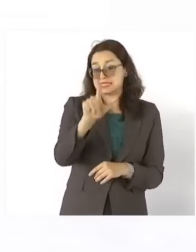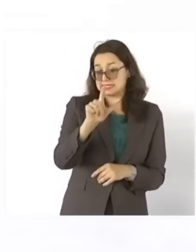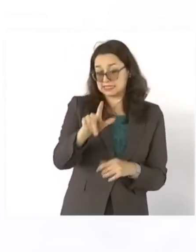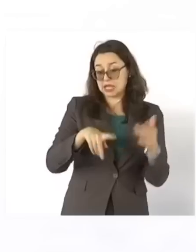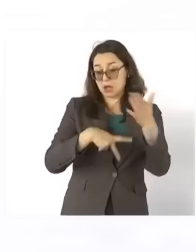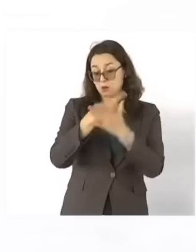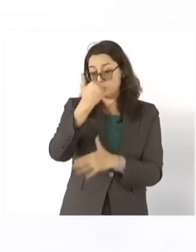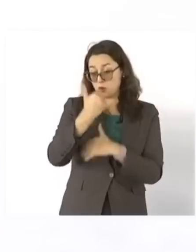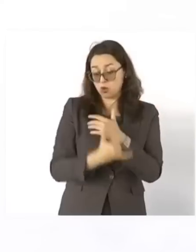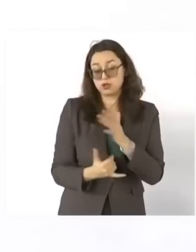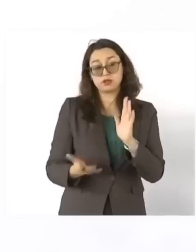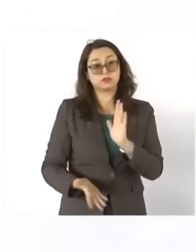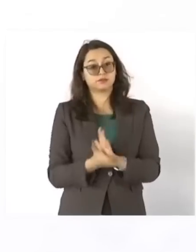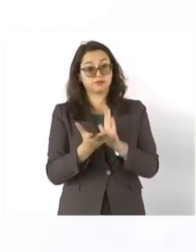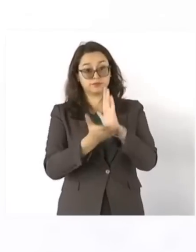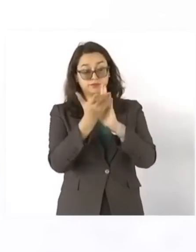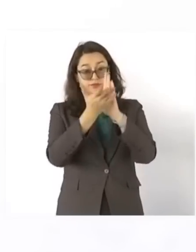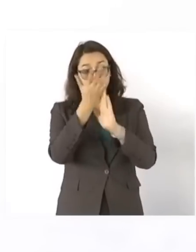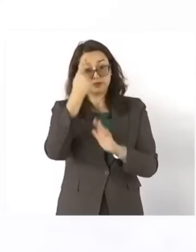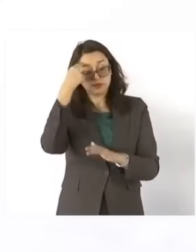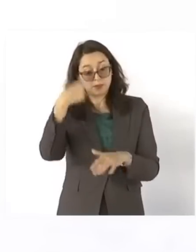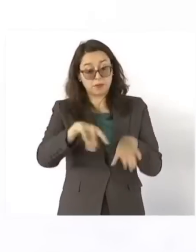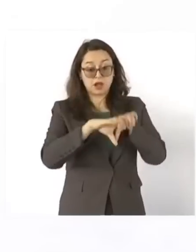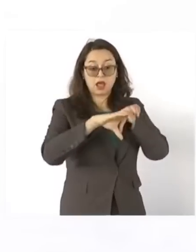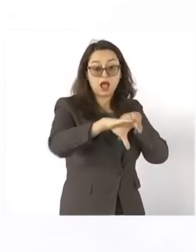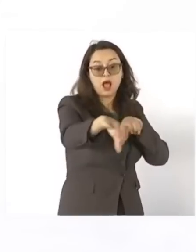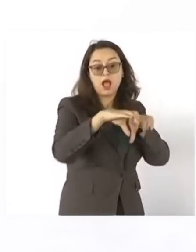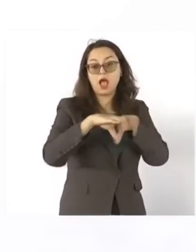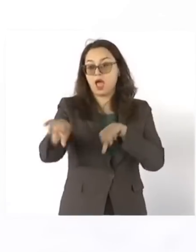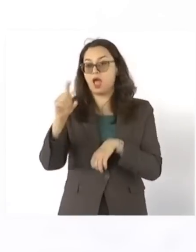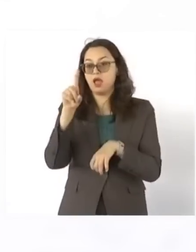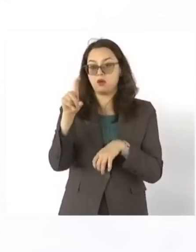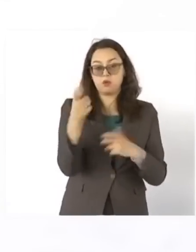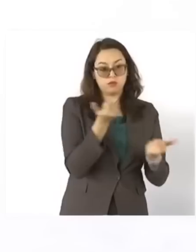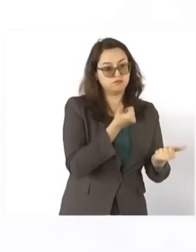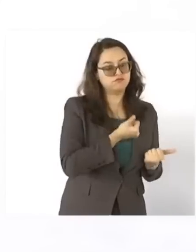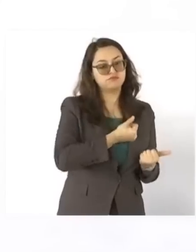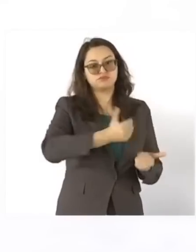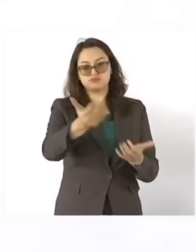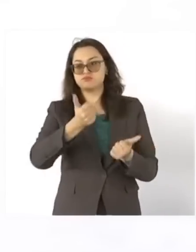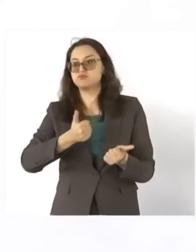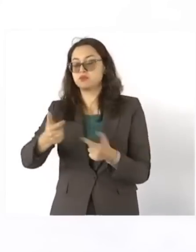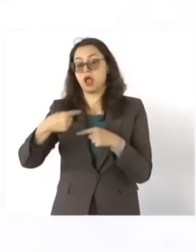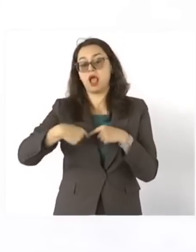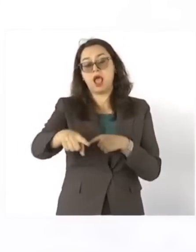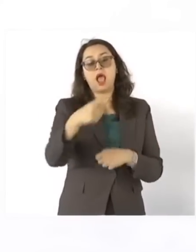infraestructura muy claros en cada uno de los lugares donde va a haber este año son 20,000